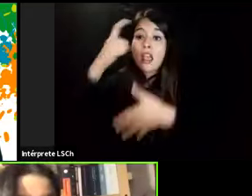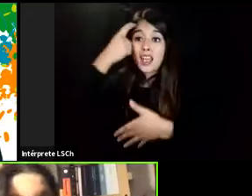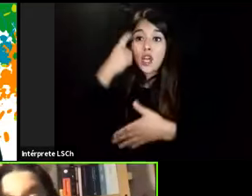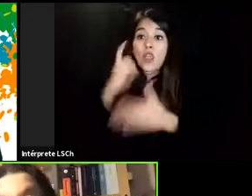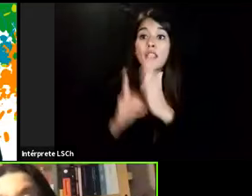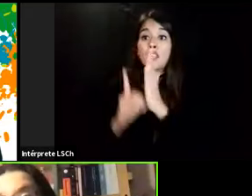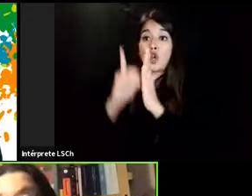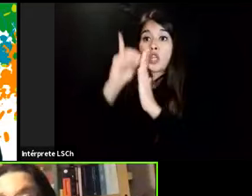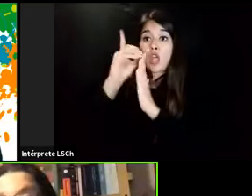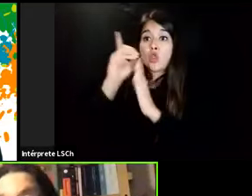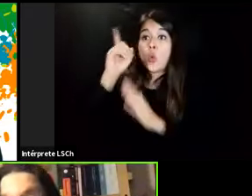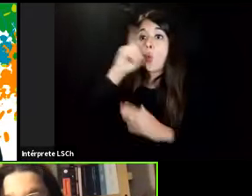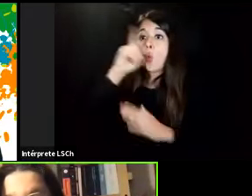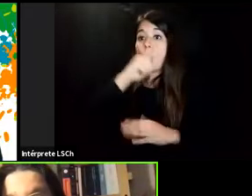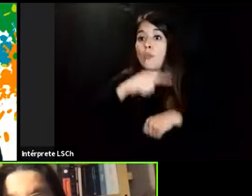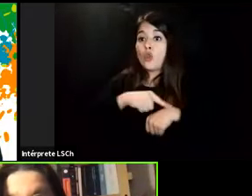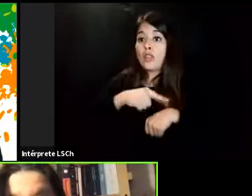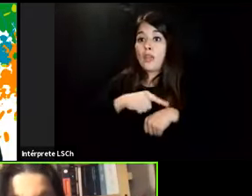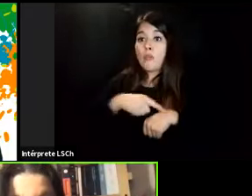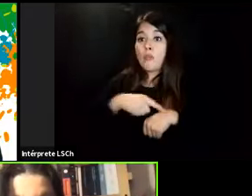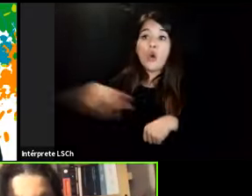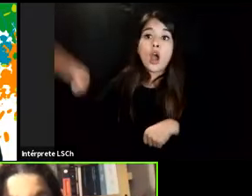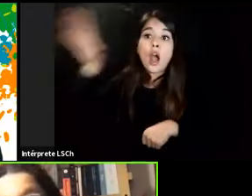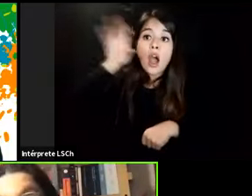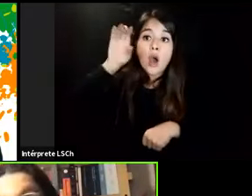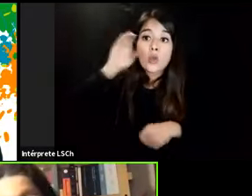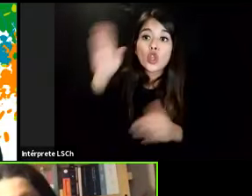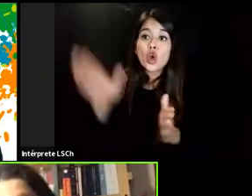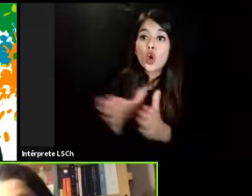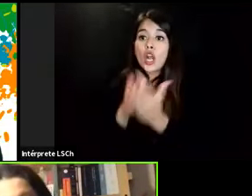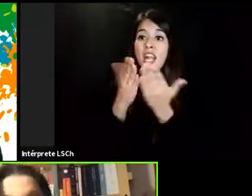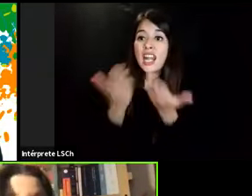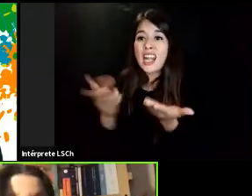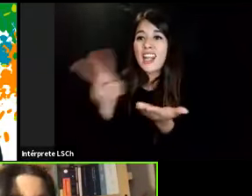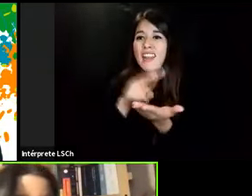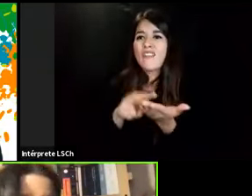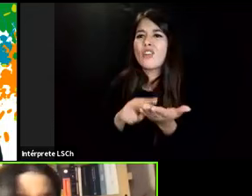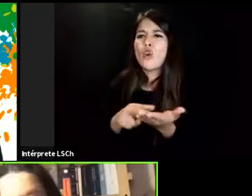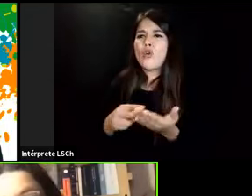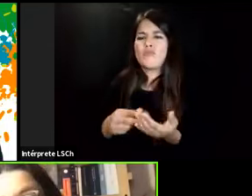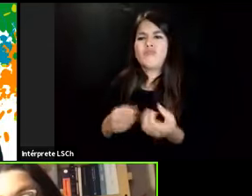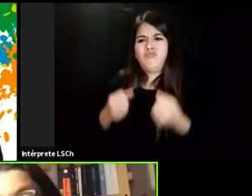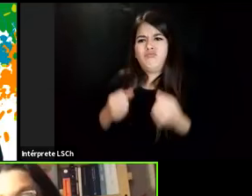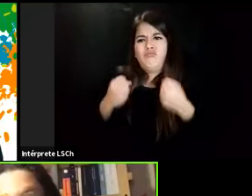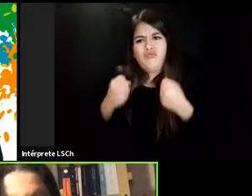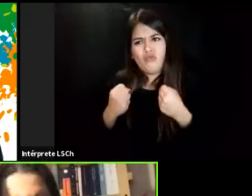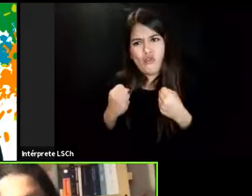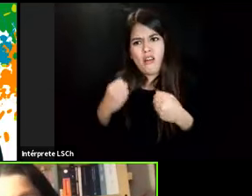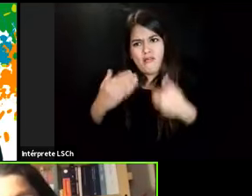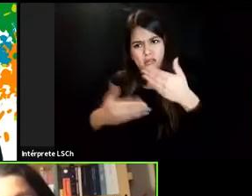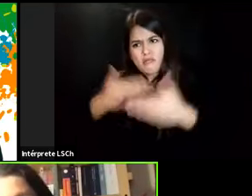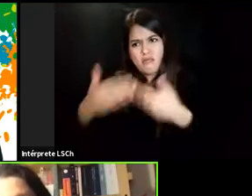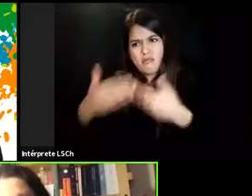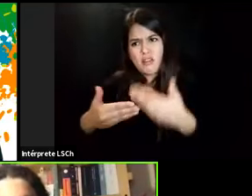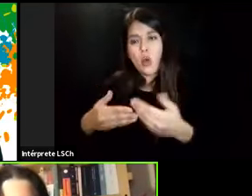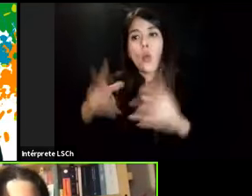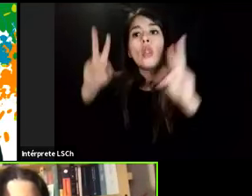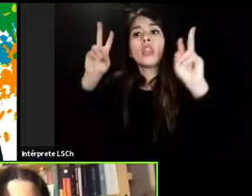tiempos en que el audiolibro está adquiriendo más fuerza y sin y sin duda es un tema que vale muchísimo la pena investigar si es que hay alguien que le